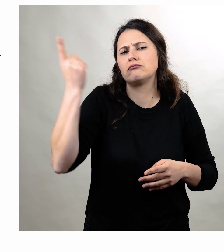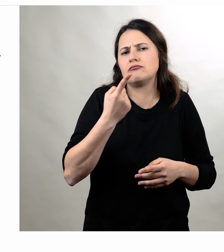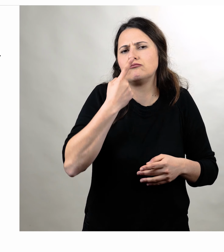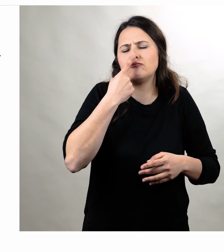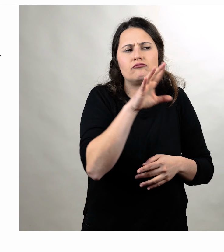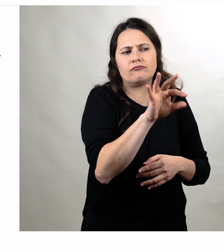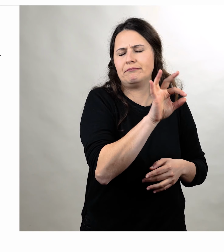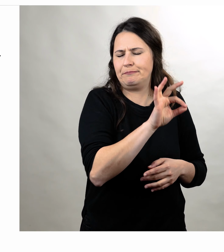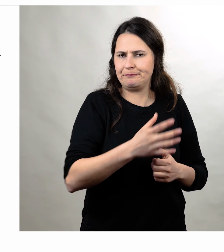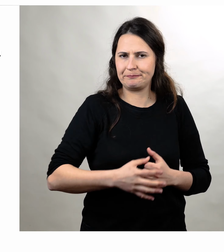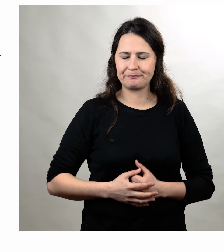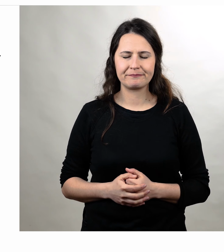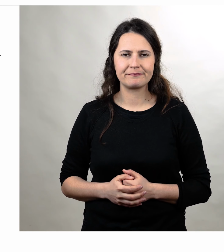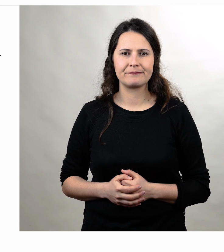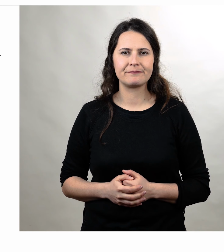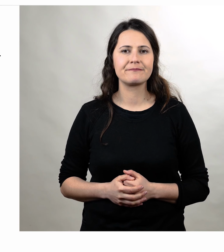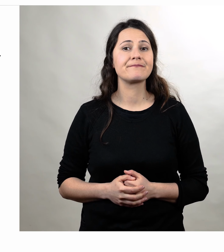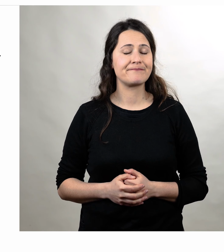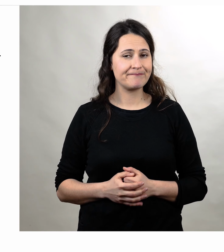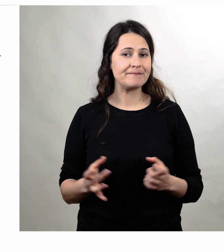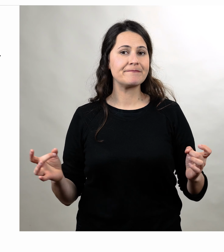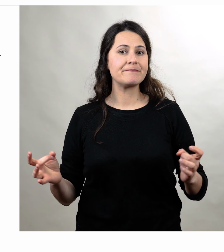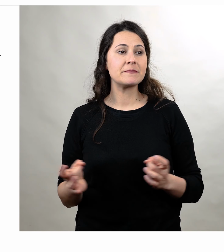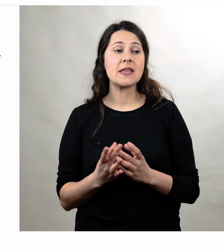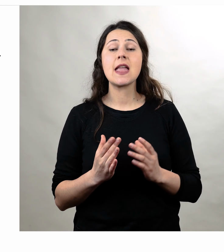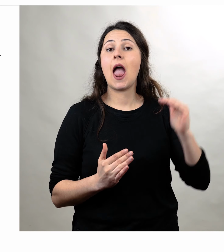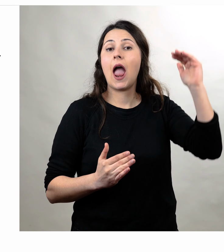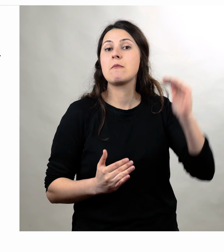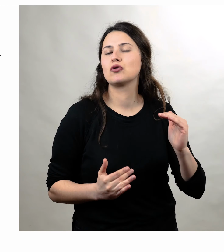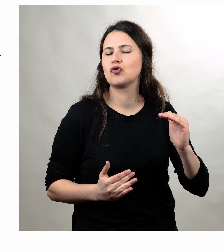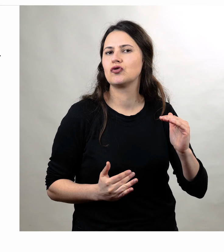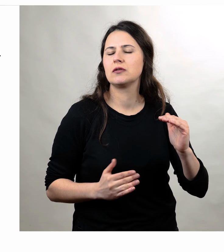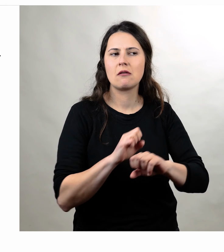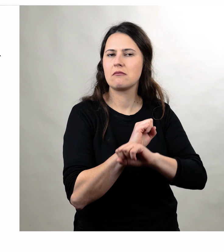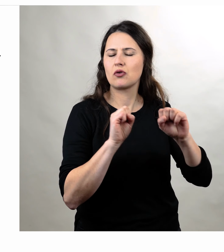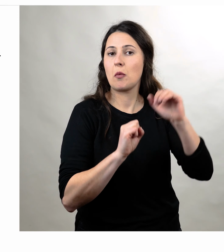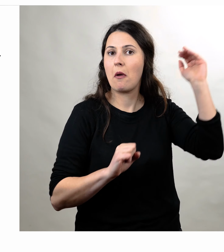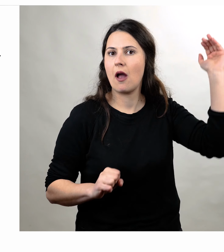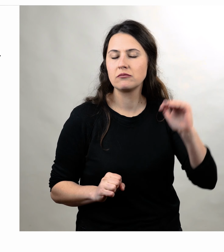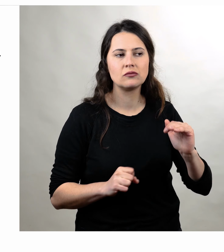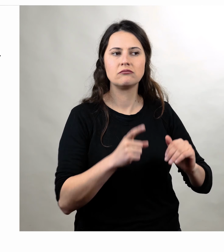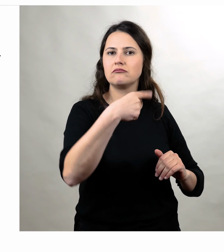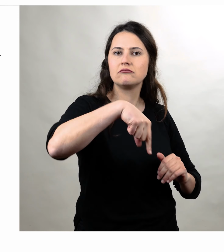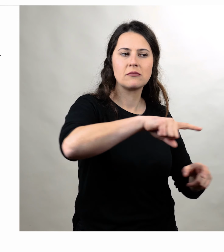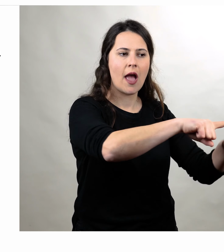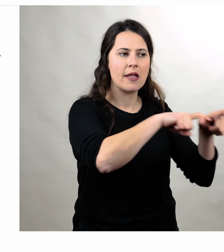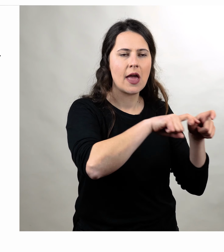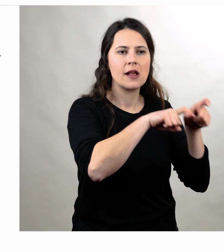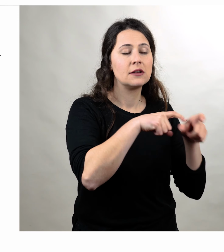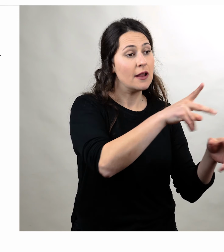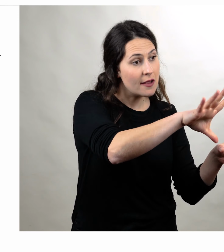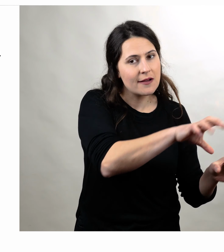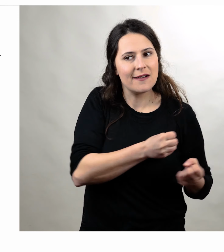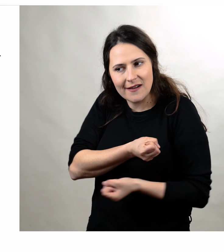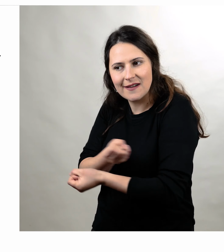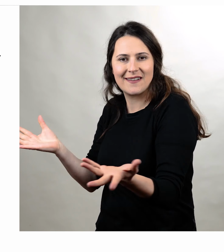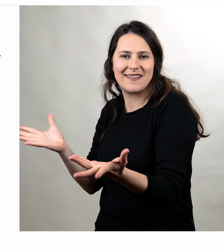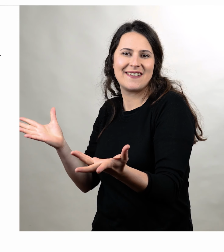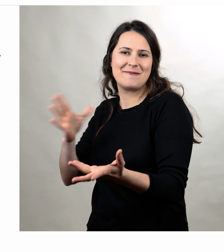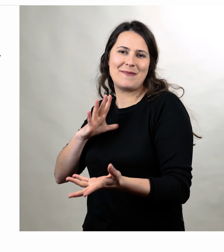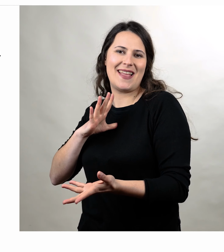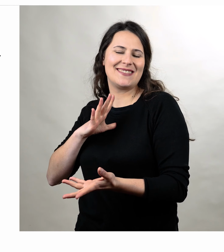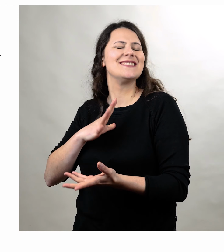Ώφελος από τυχόν εκπτώσεις που προσφέρονται από τις εταιρείες ακτοπλοϊκών εισιτηρίων: